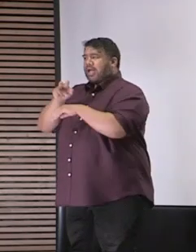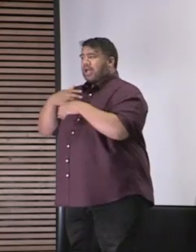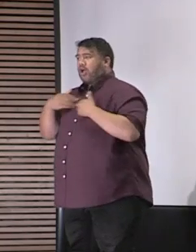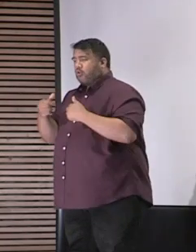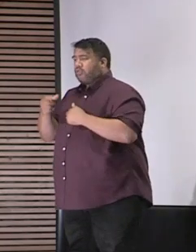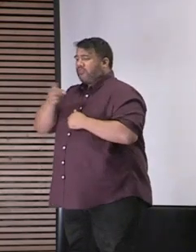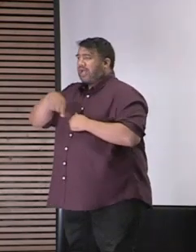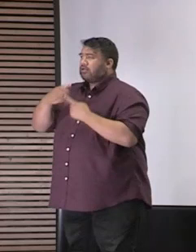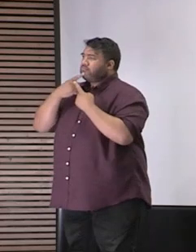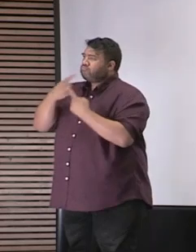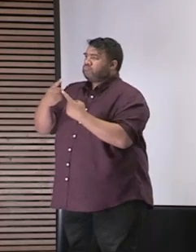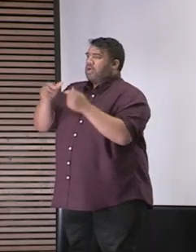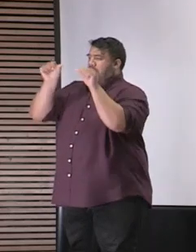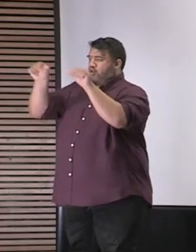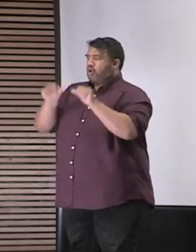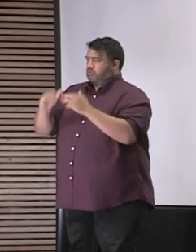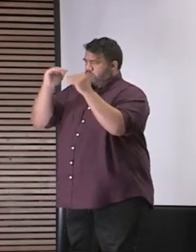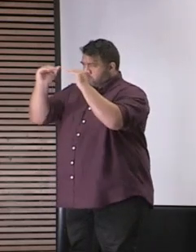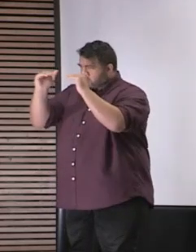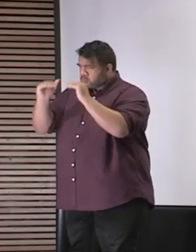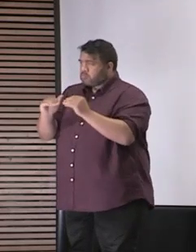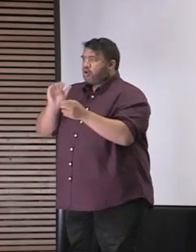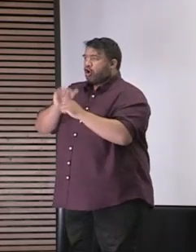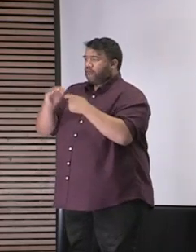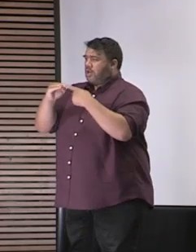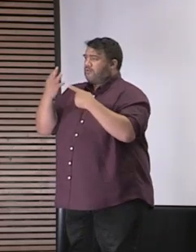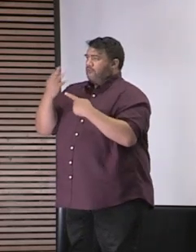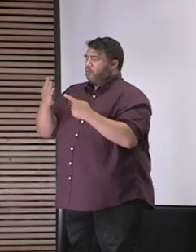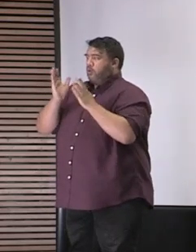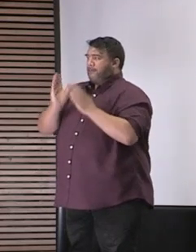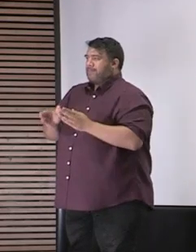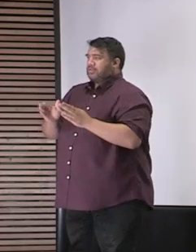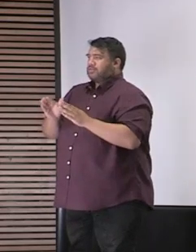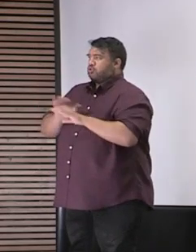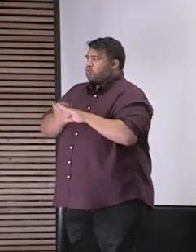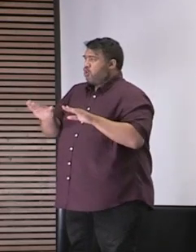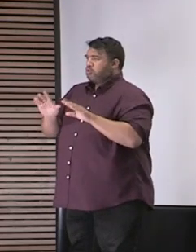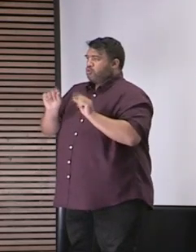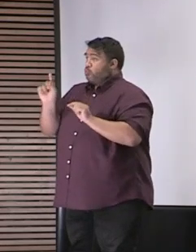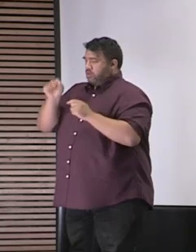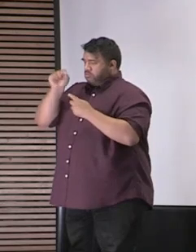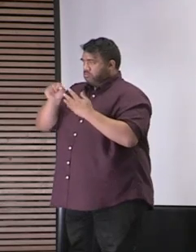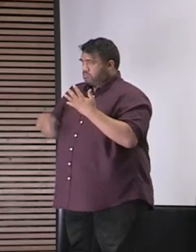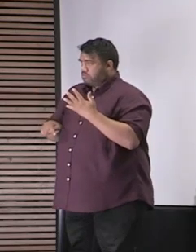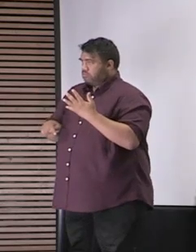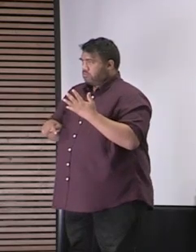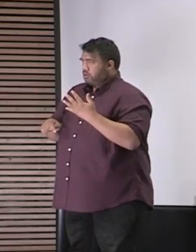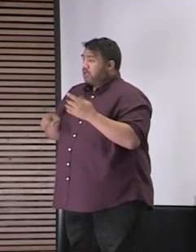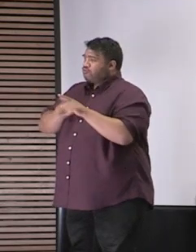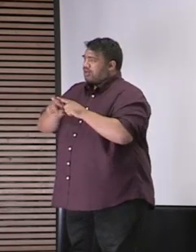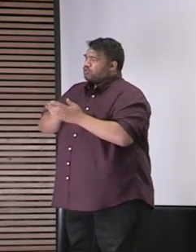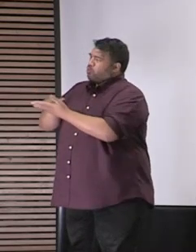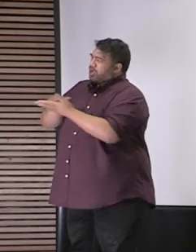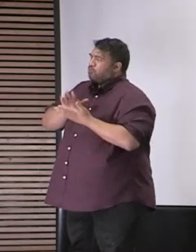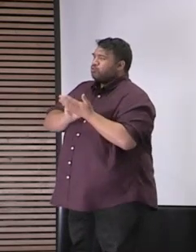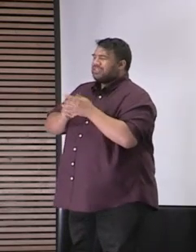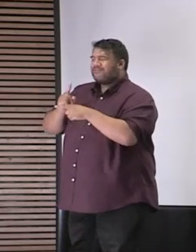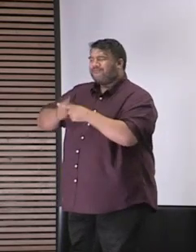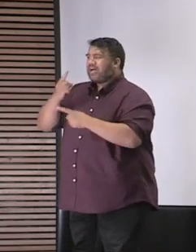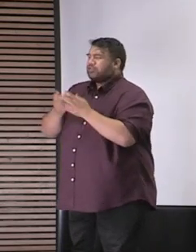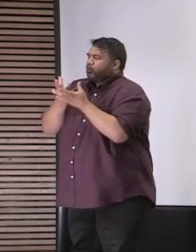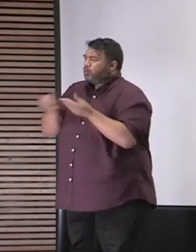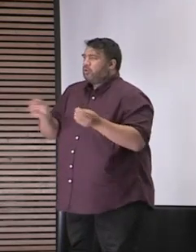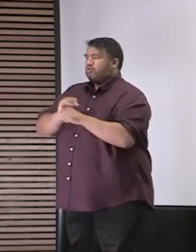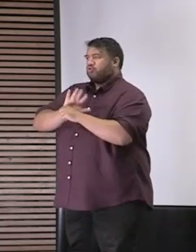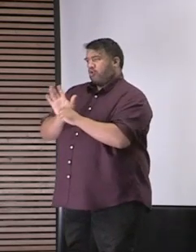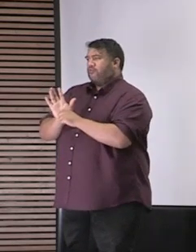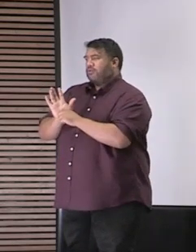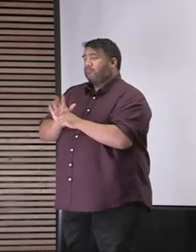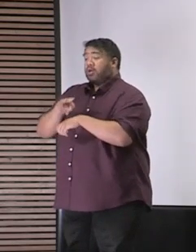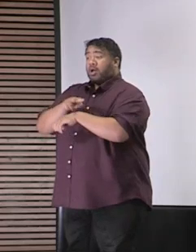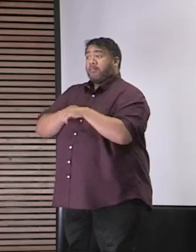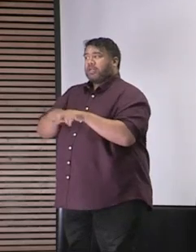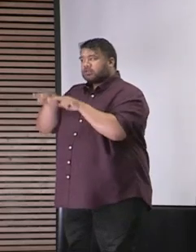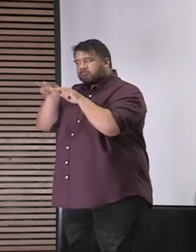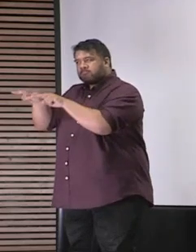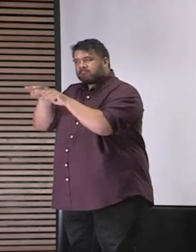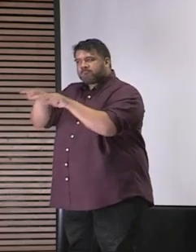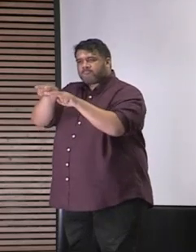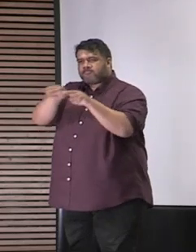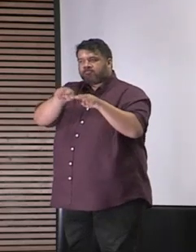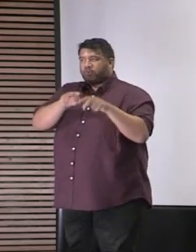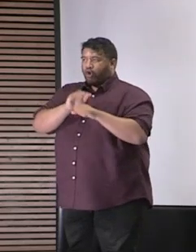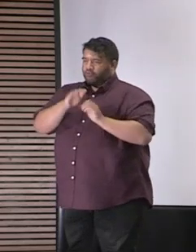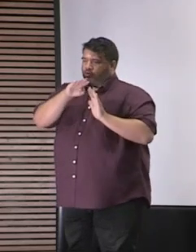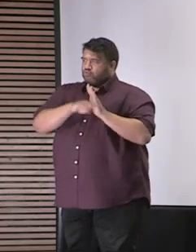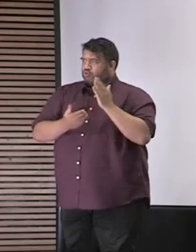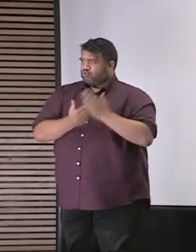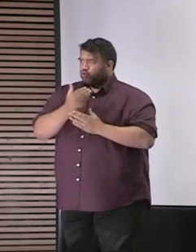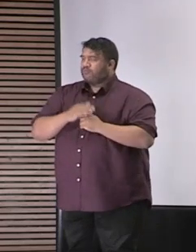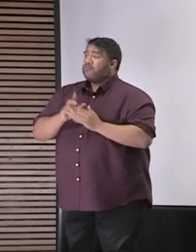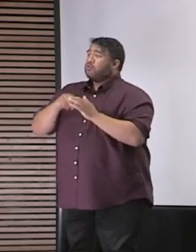misión y que parecen estar